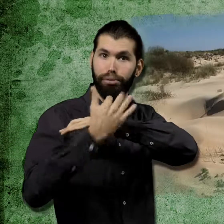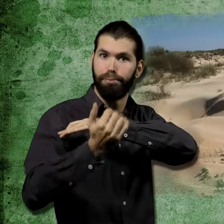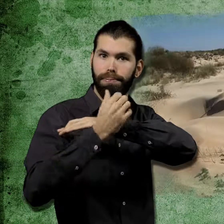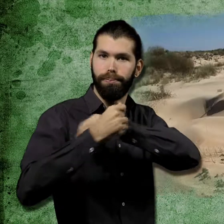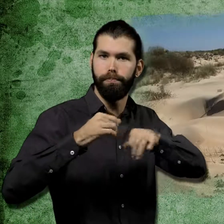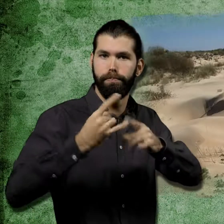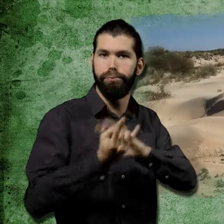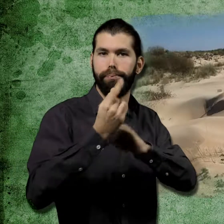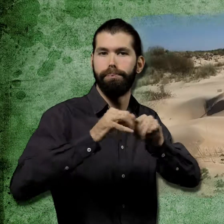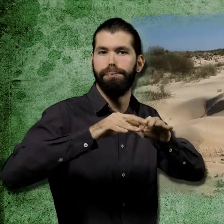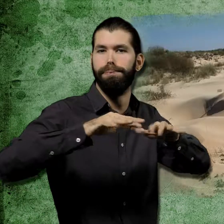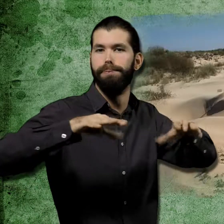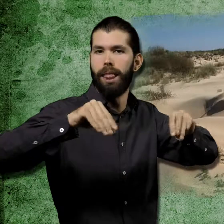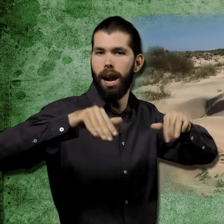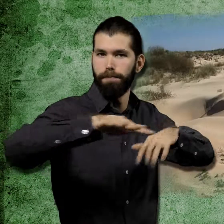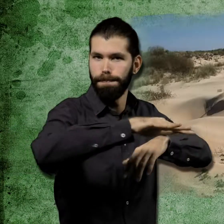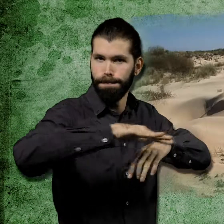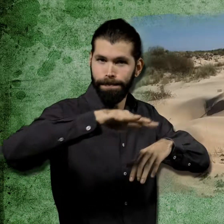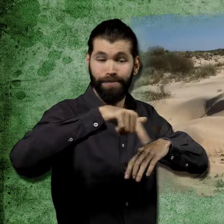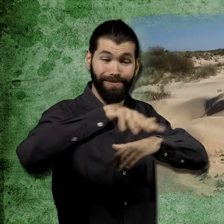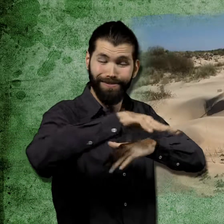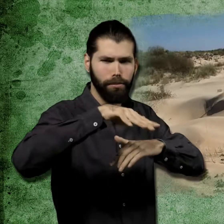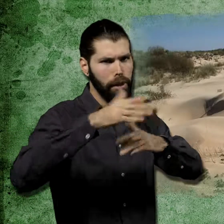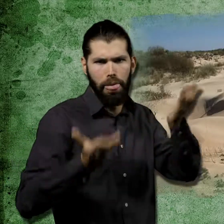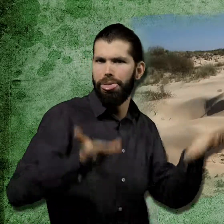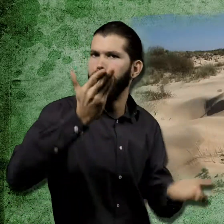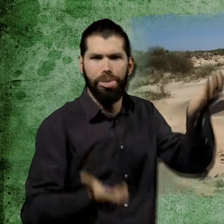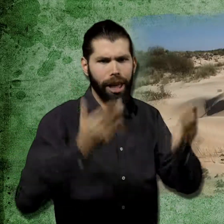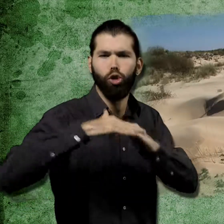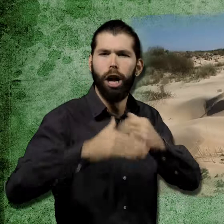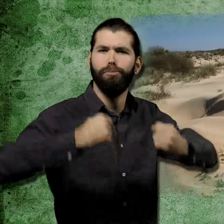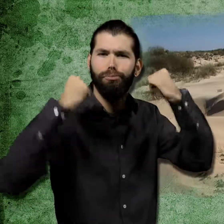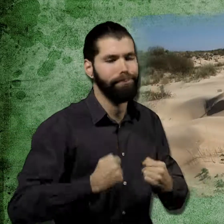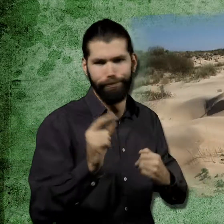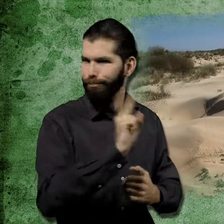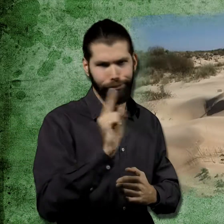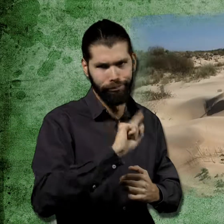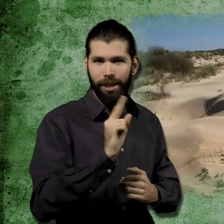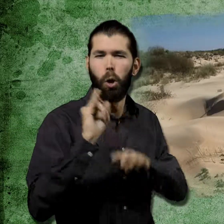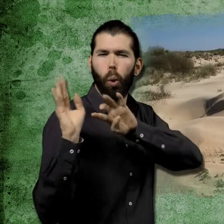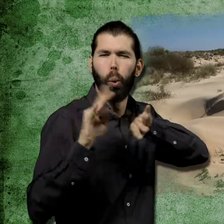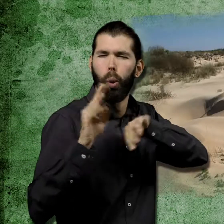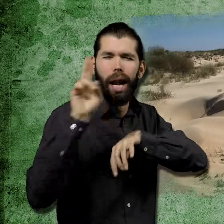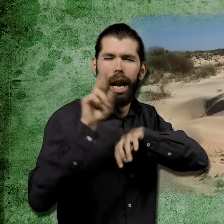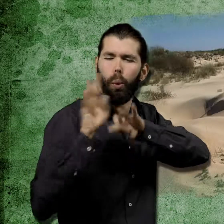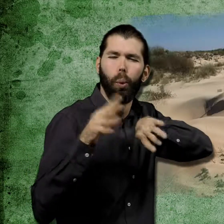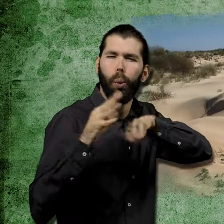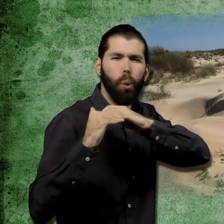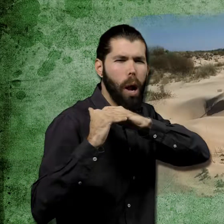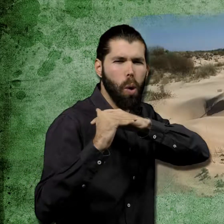Les dunes són aglomeracions de sorra portades pel vent. Les principals limitacions dels organismes que viuen en aquest medi són l'extrema inestabilitat del sòl,